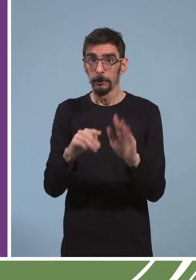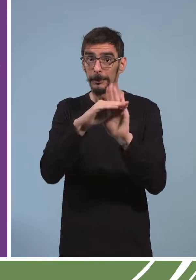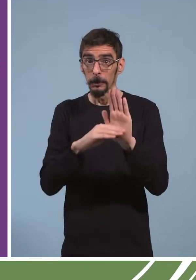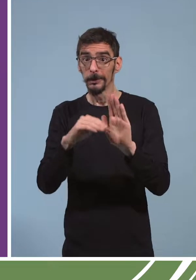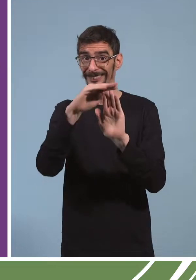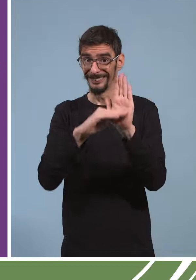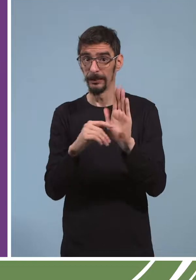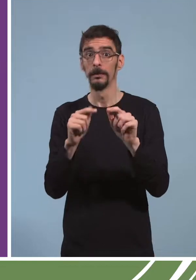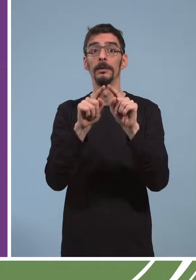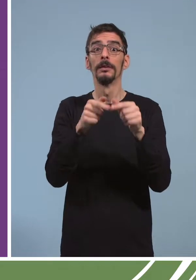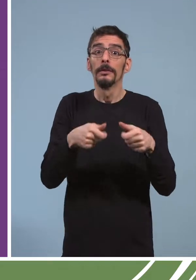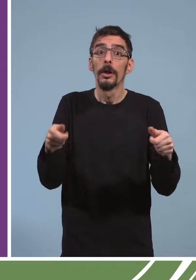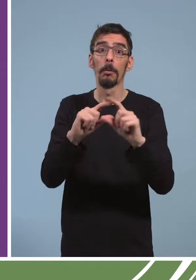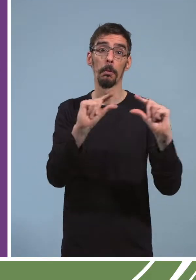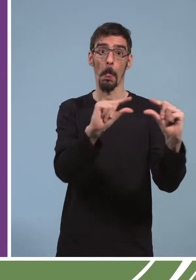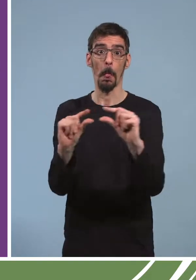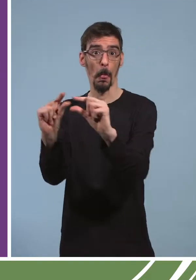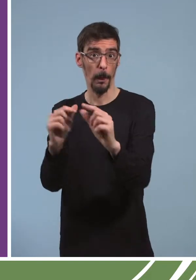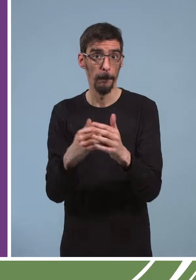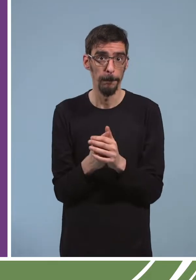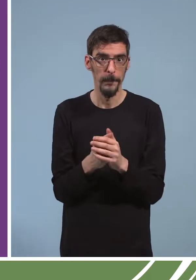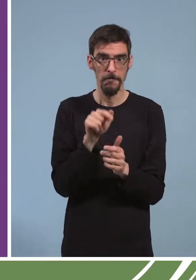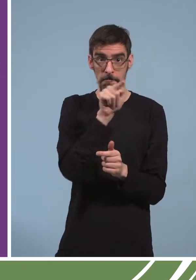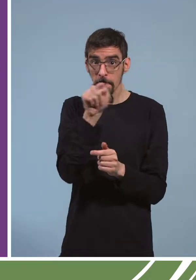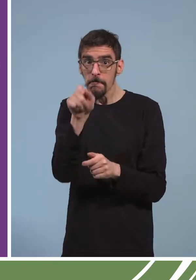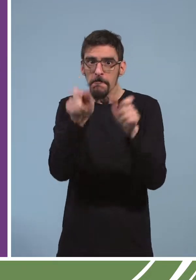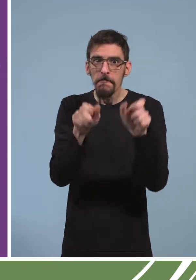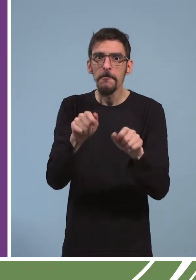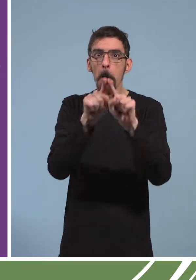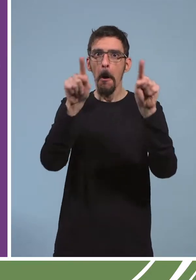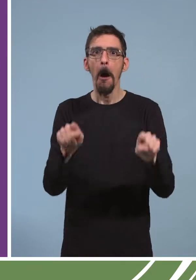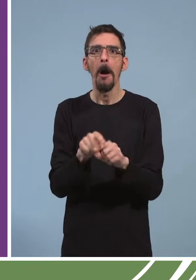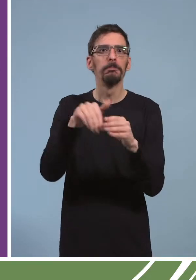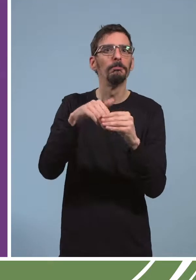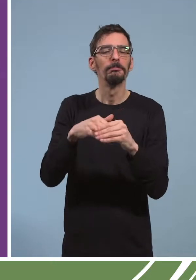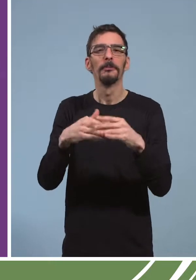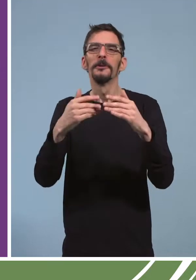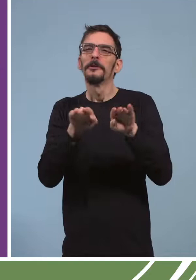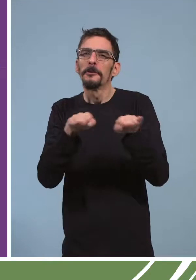... für alle Teilnehmenden, außerdem Tabletts, um sie zu transportieren; eine Speisekarte, Tischkärtchen,